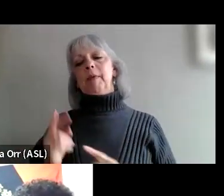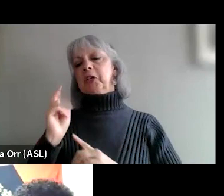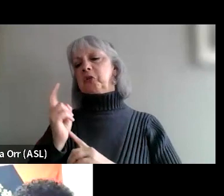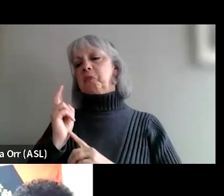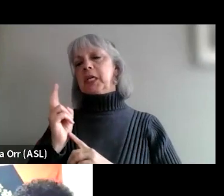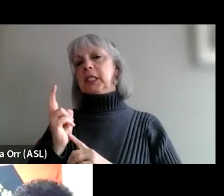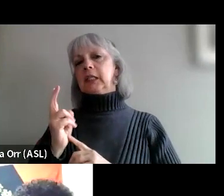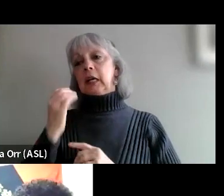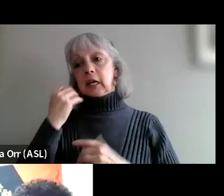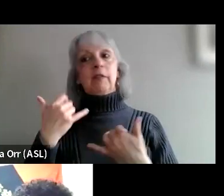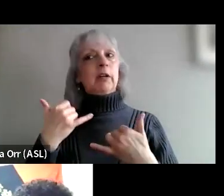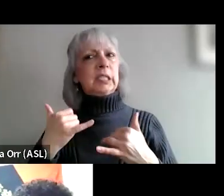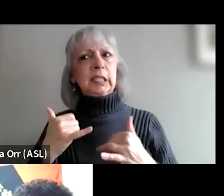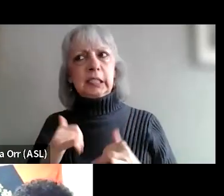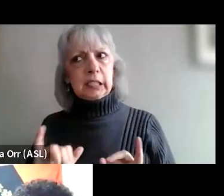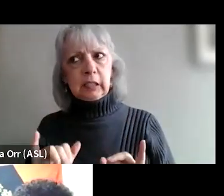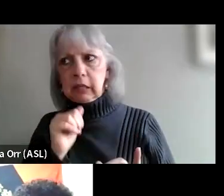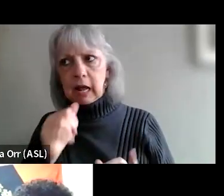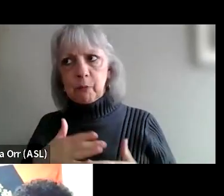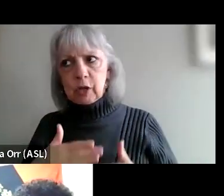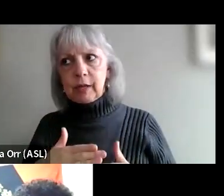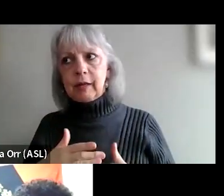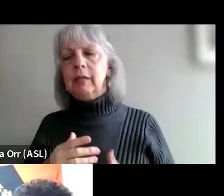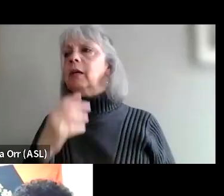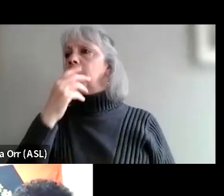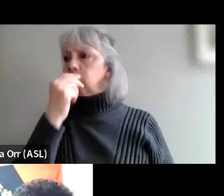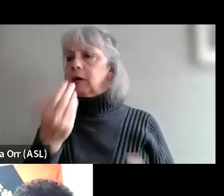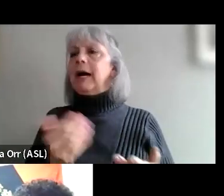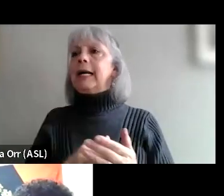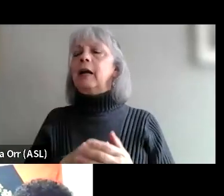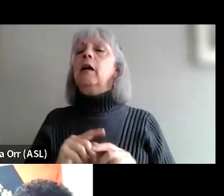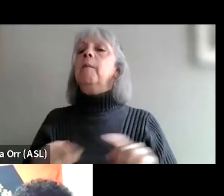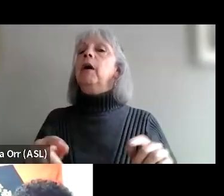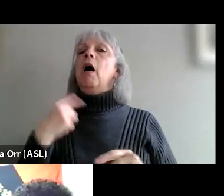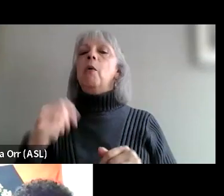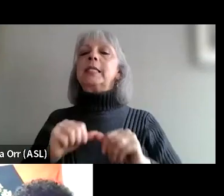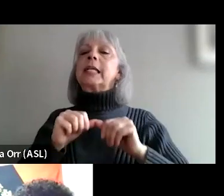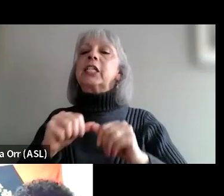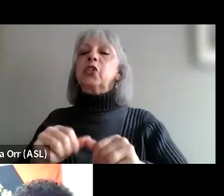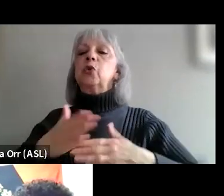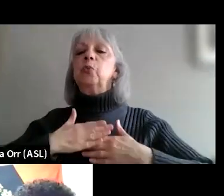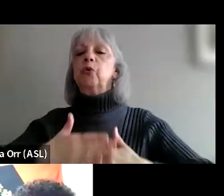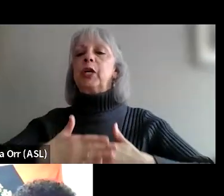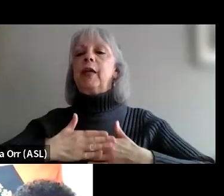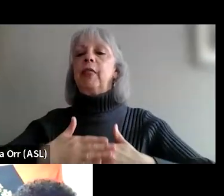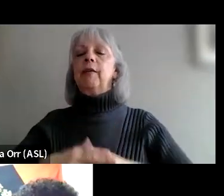Si no vuelven en sí, administren más naloxona, pero sigan respirando por ellos. En cuanto a la pregunta de la dosis de naloxona también.